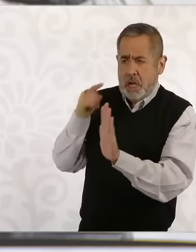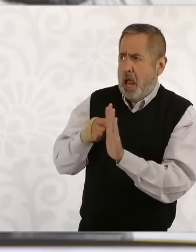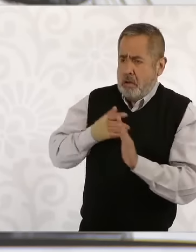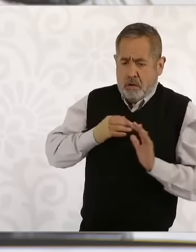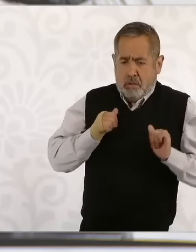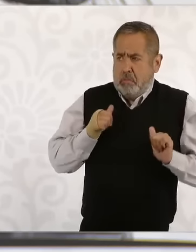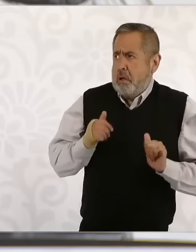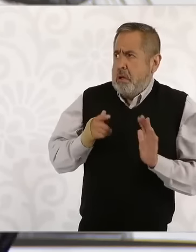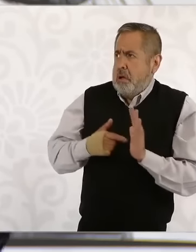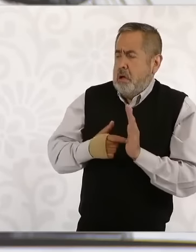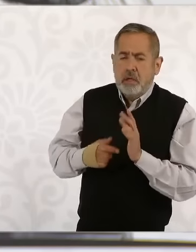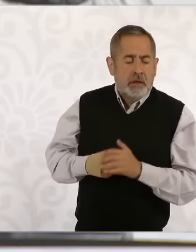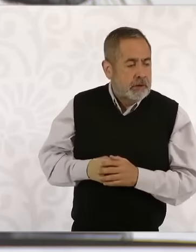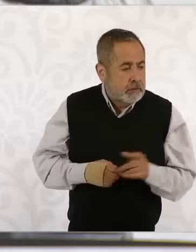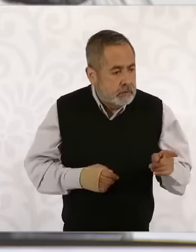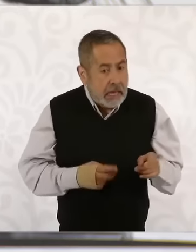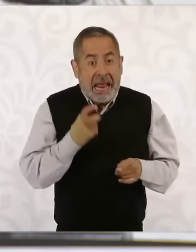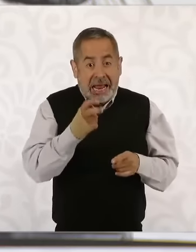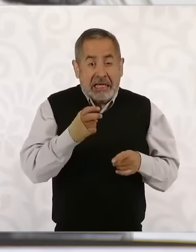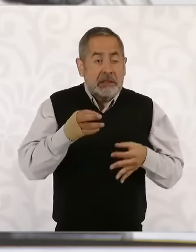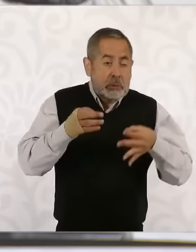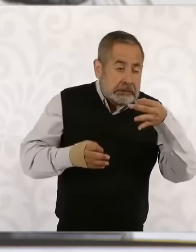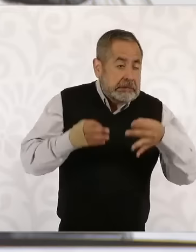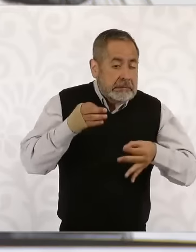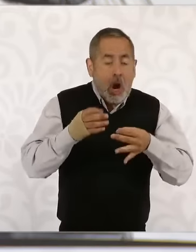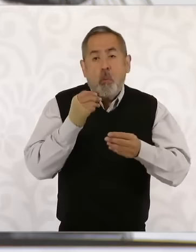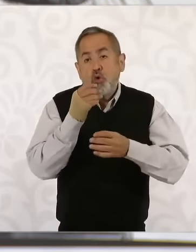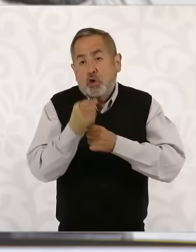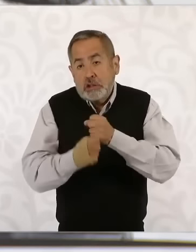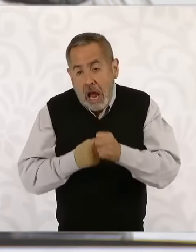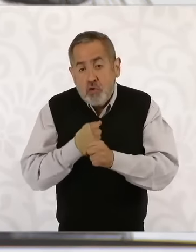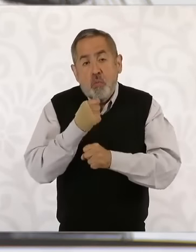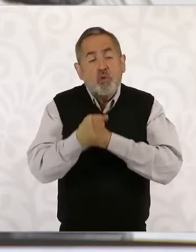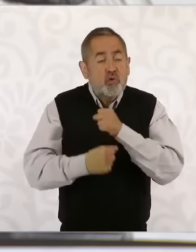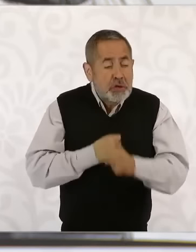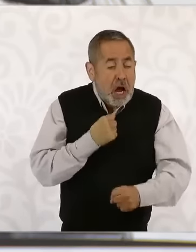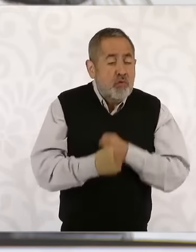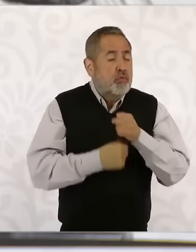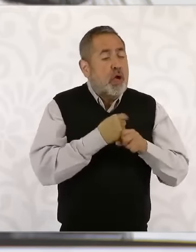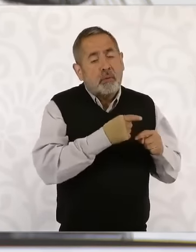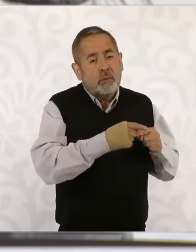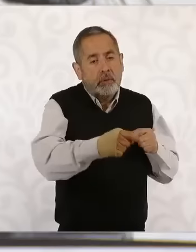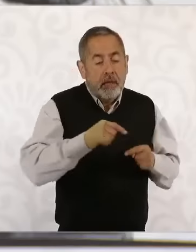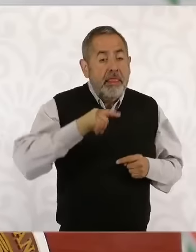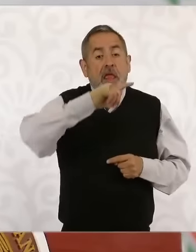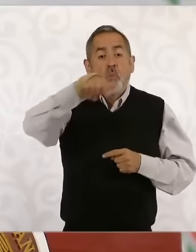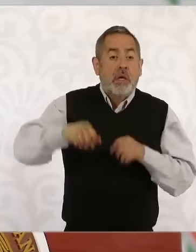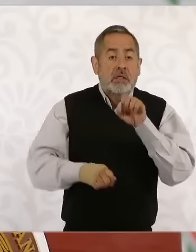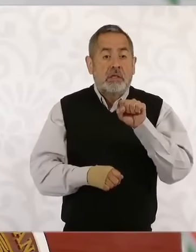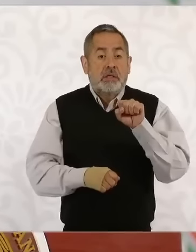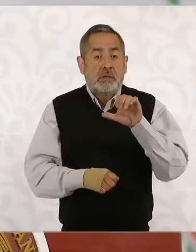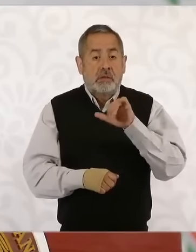crédito a veces duran muchos años y cuando la Corte ya decide, la Suprema Corte que un